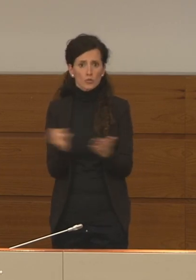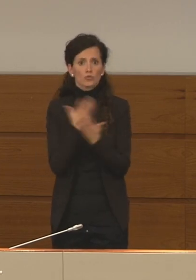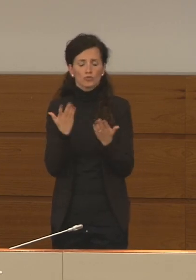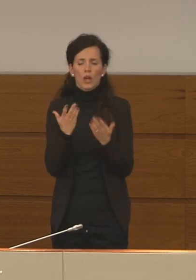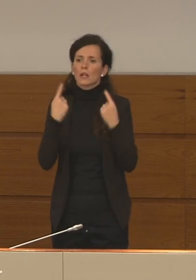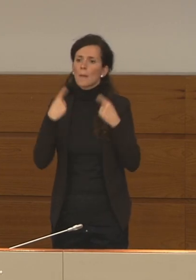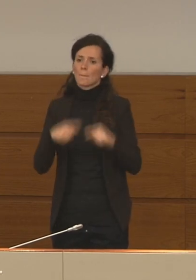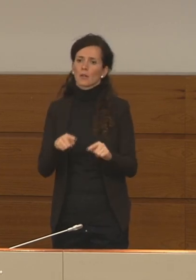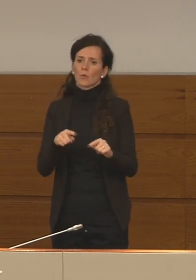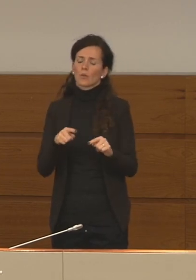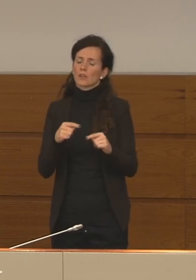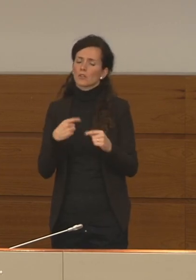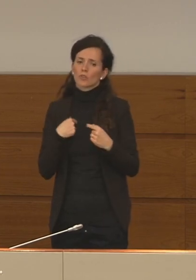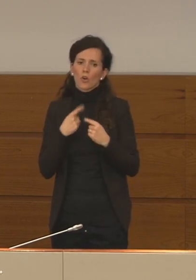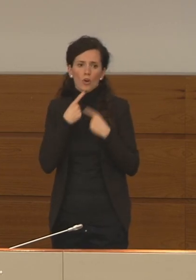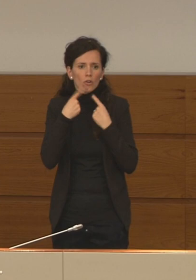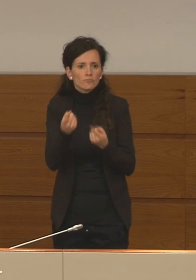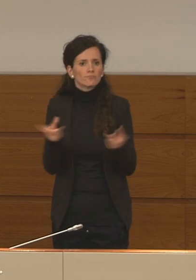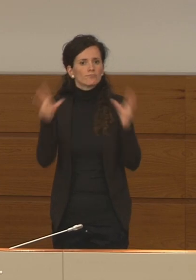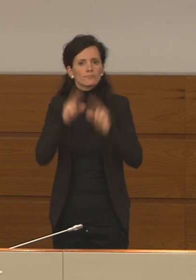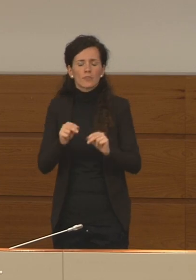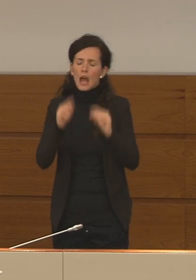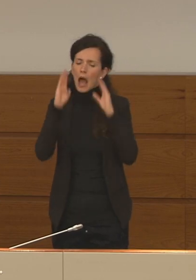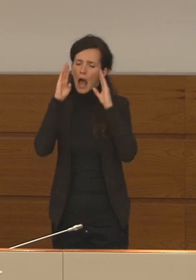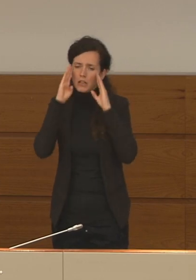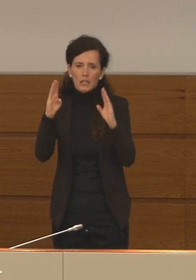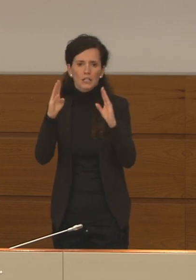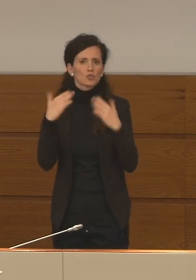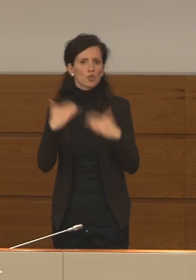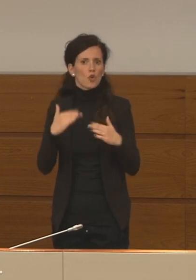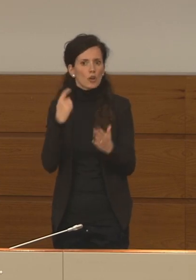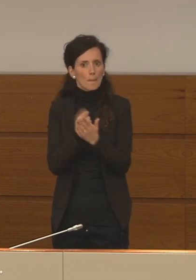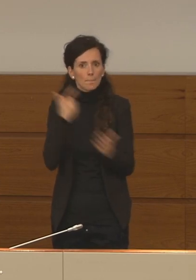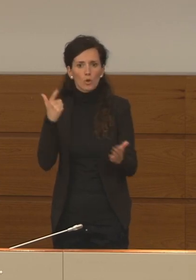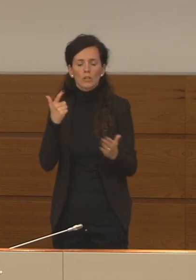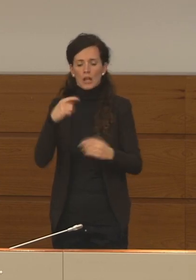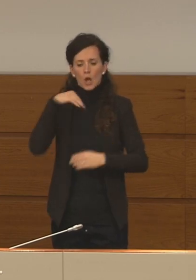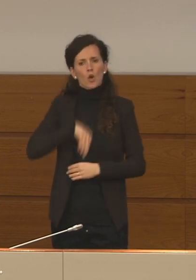è quella di grande attenzione e grande consapevolezza nel gestire la nostra